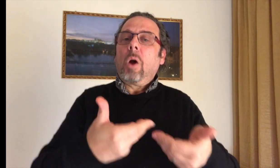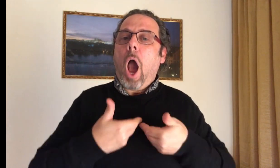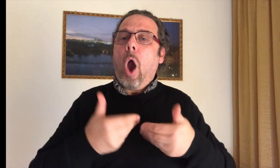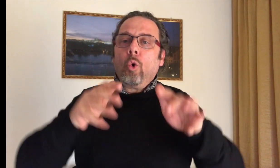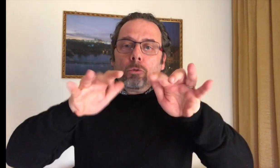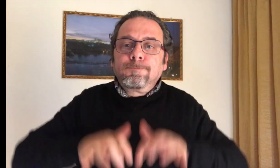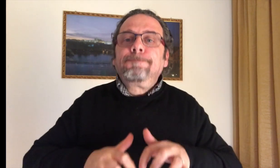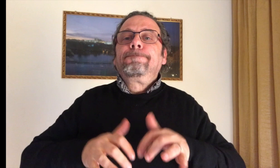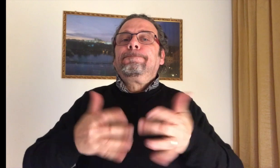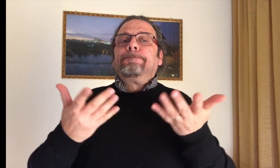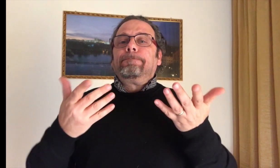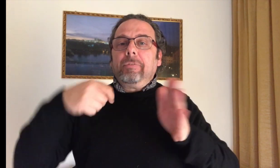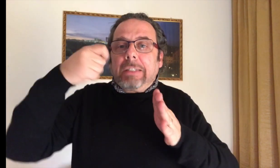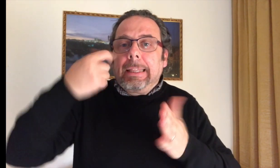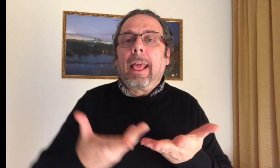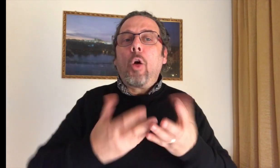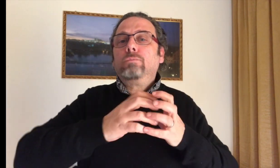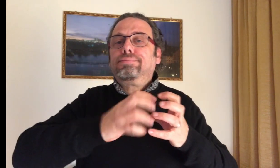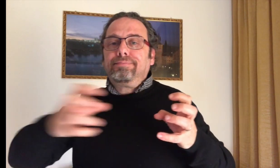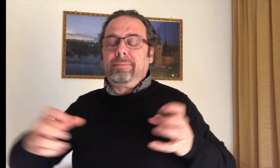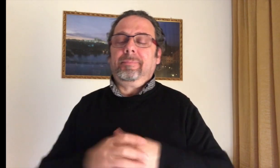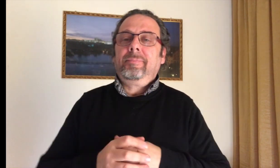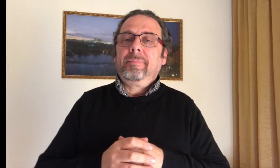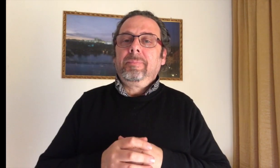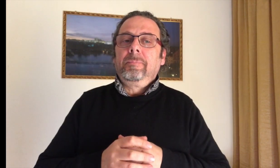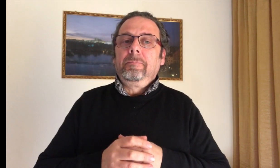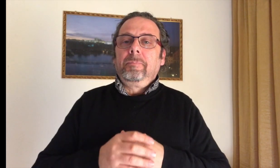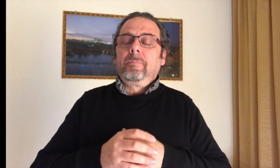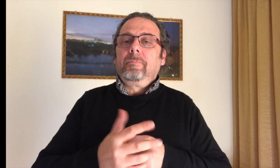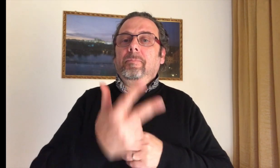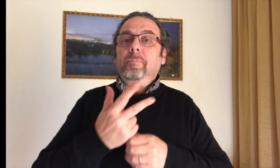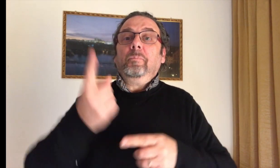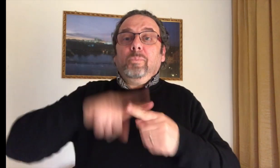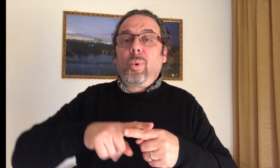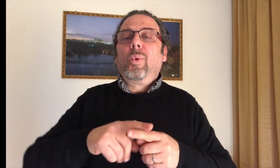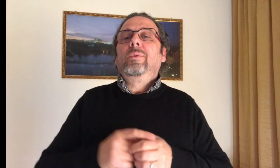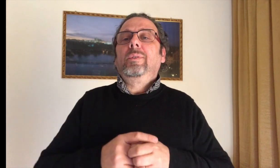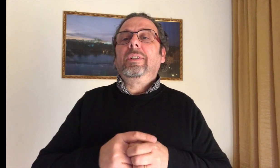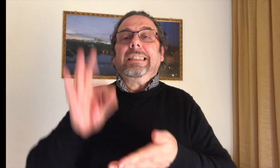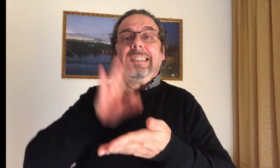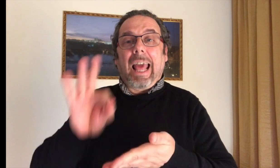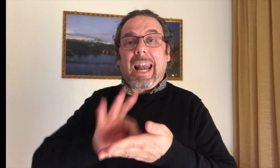varie pratiche d’ufficio, quali: lettere, documentazioni in video e altre attività; inoltre sono stati